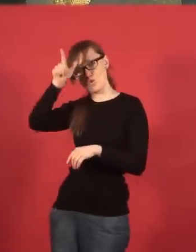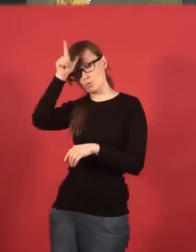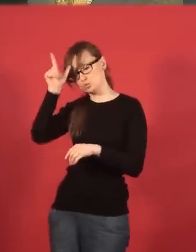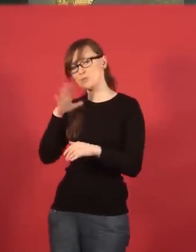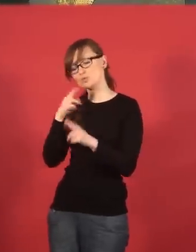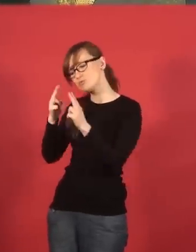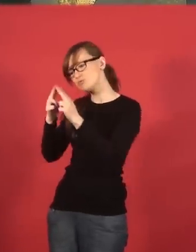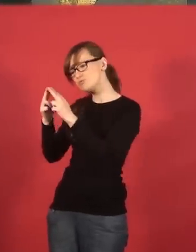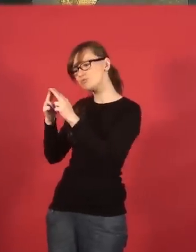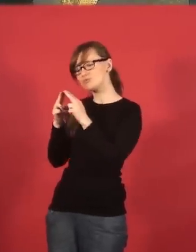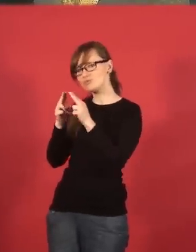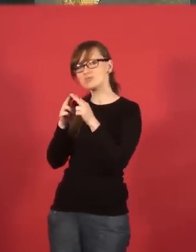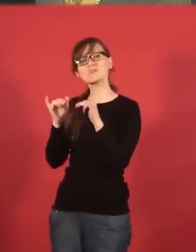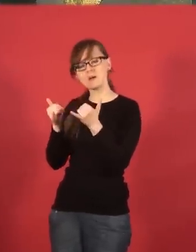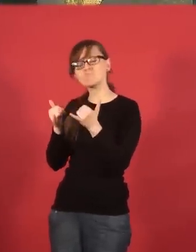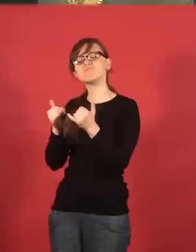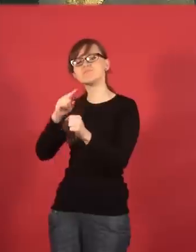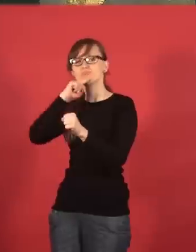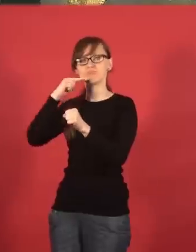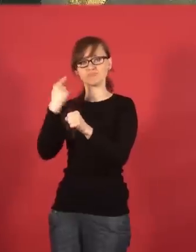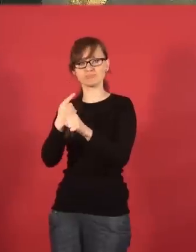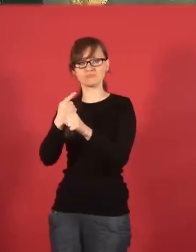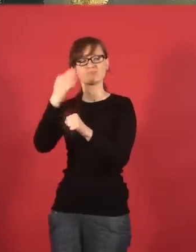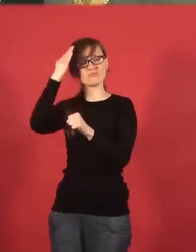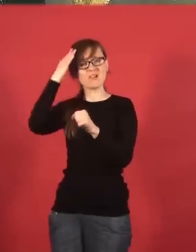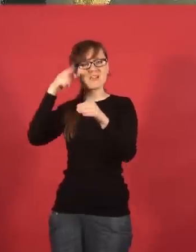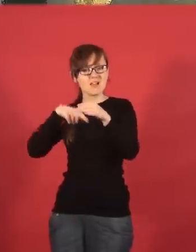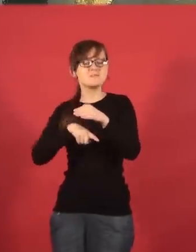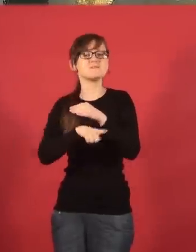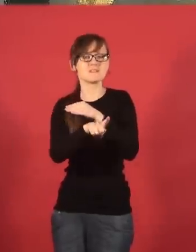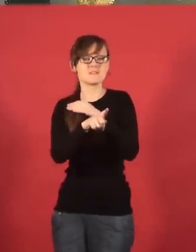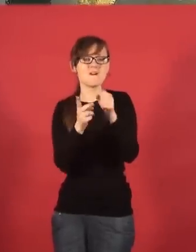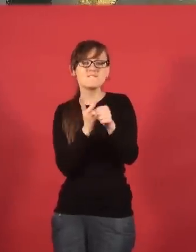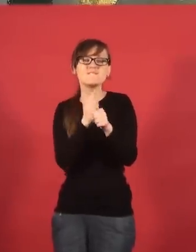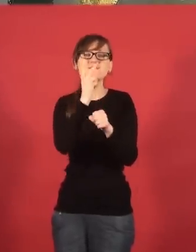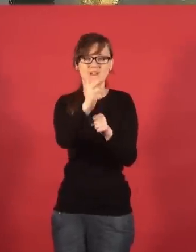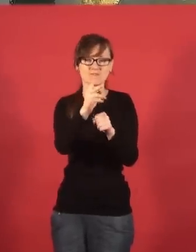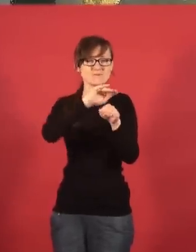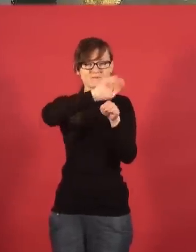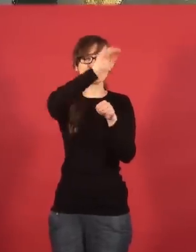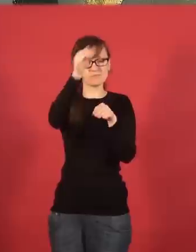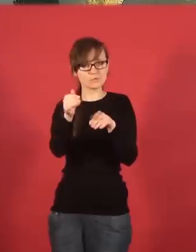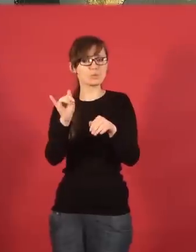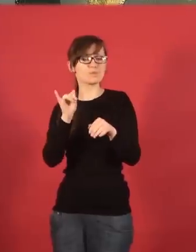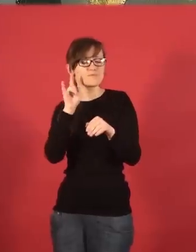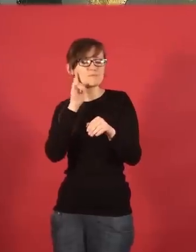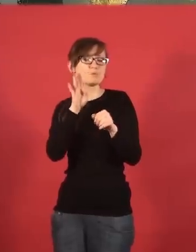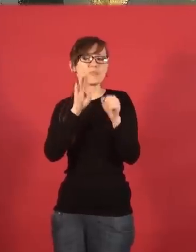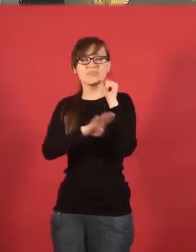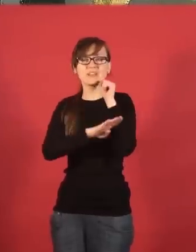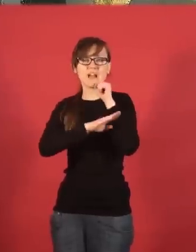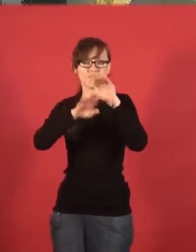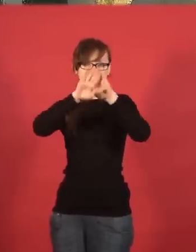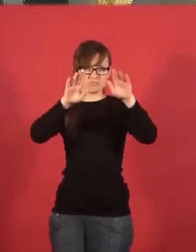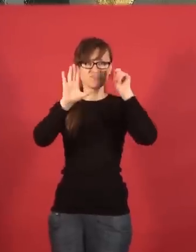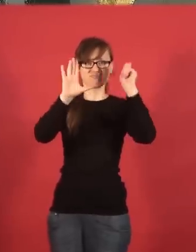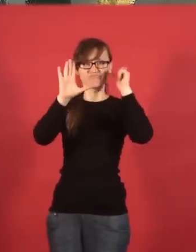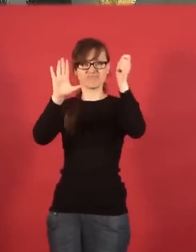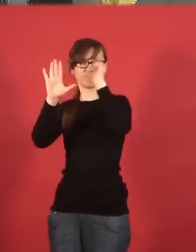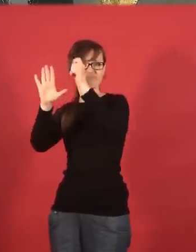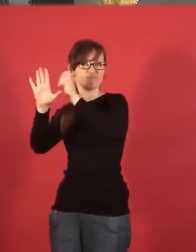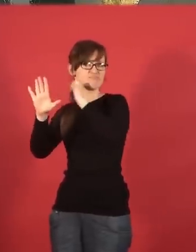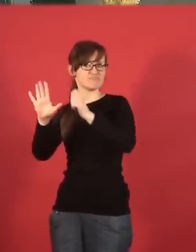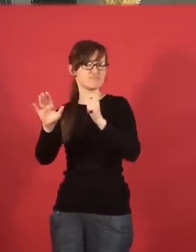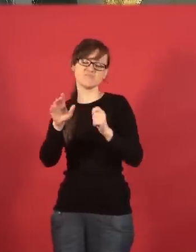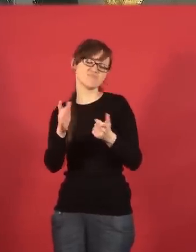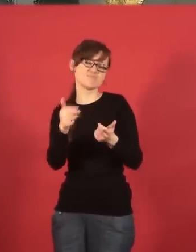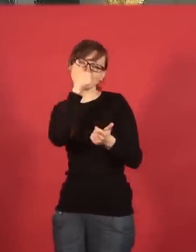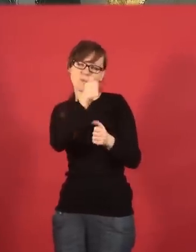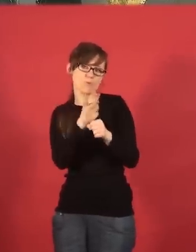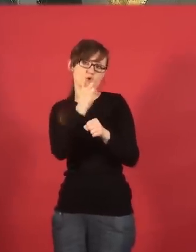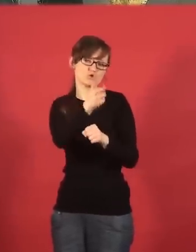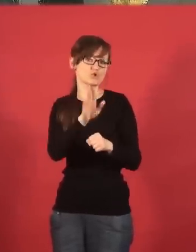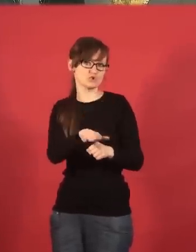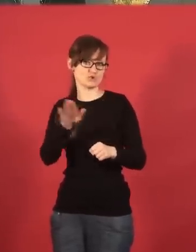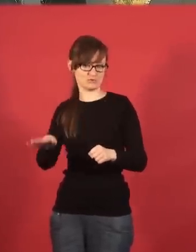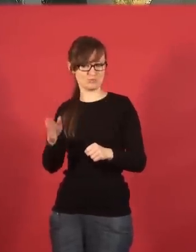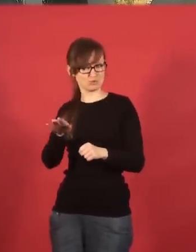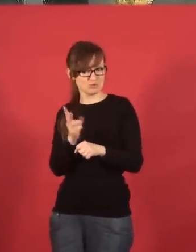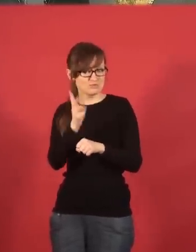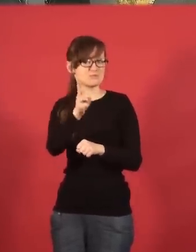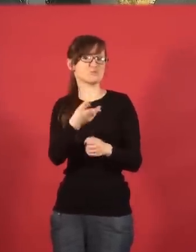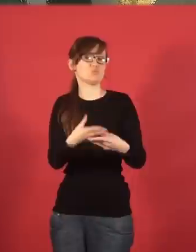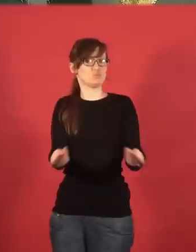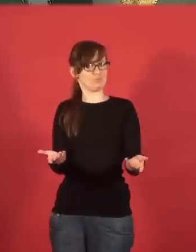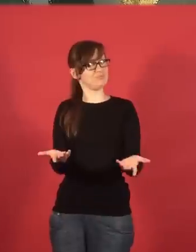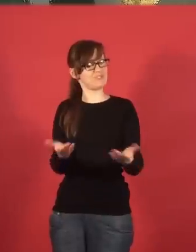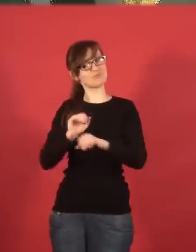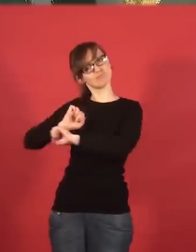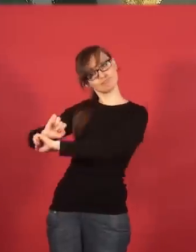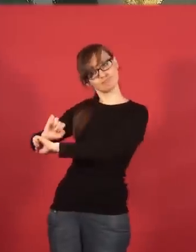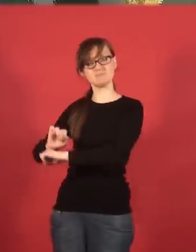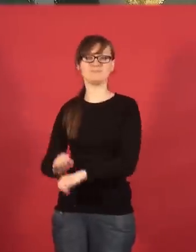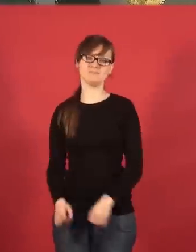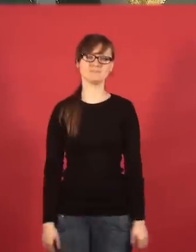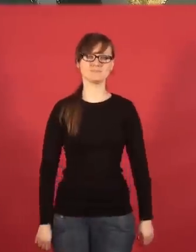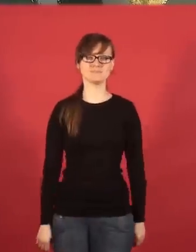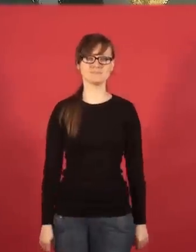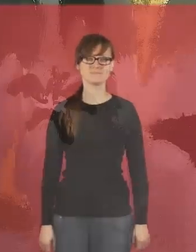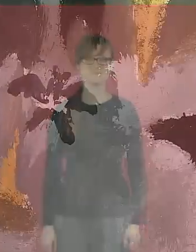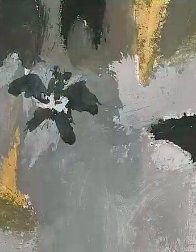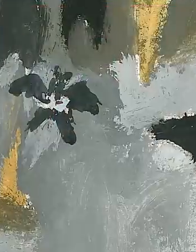Potem dowiedzieli się, że mieszkańcy miasta postanowili zamknąć wejście do niebezpiecznej jaskini żelaznymi drzwiami.